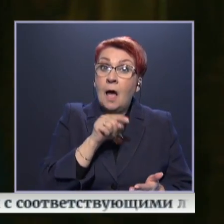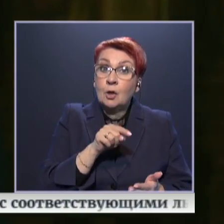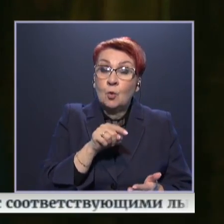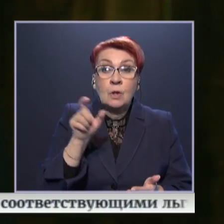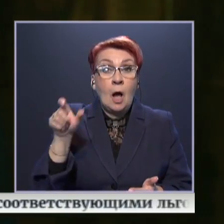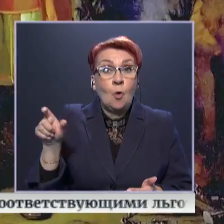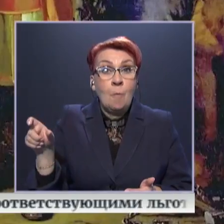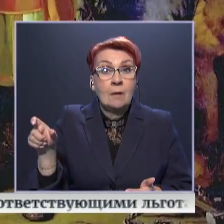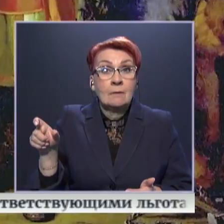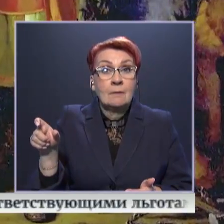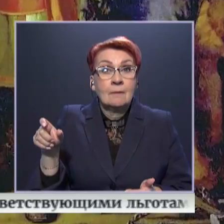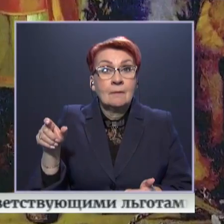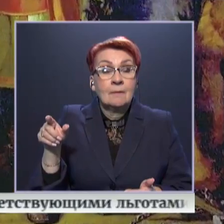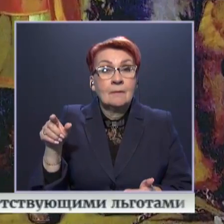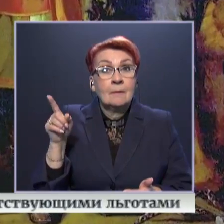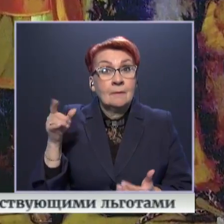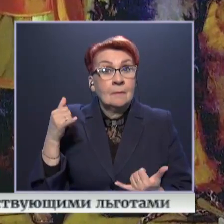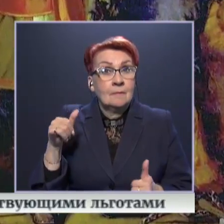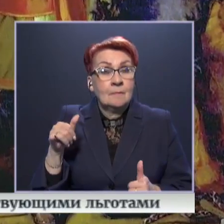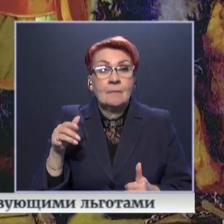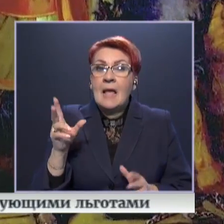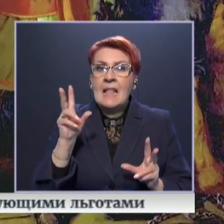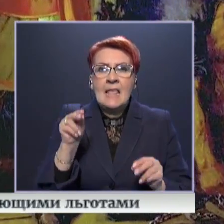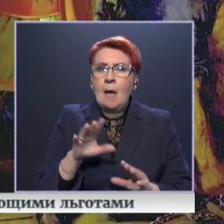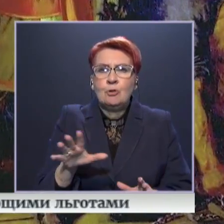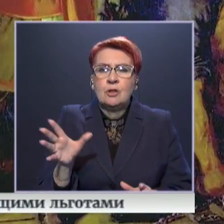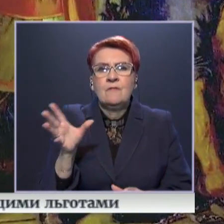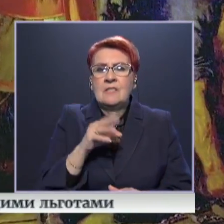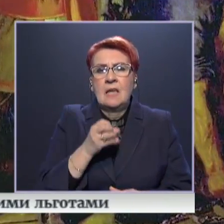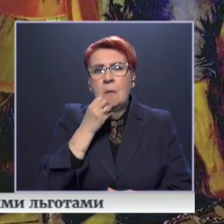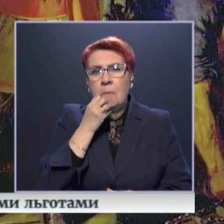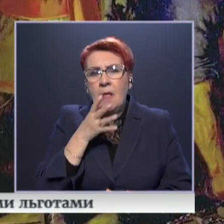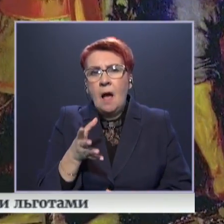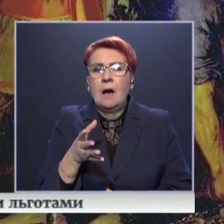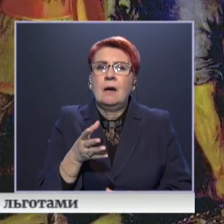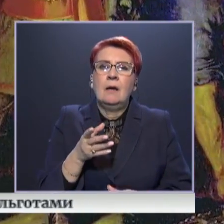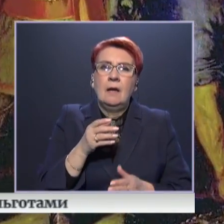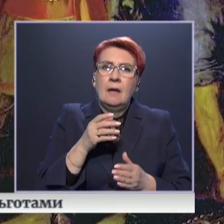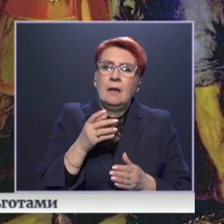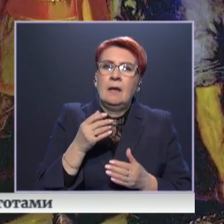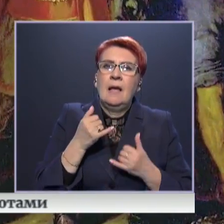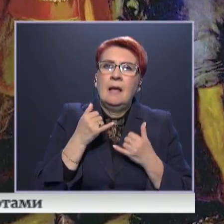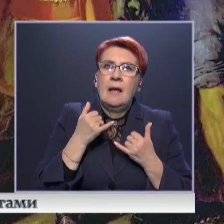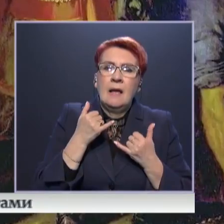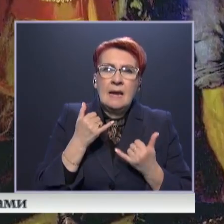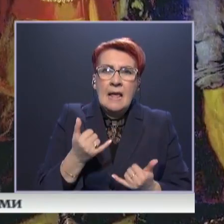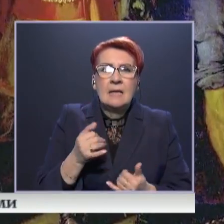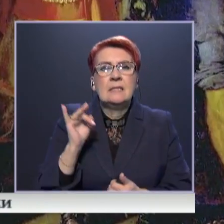просчитались не обещание всяческих благ не лезть ни угрозы ни даже томленья в страшном тюремном подвале